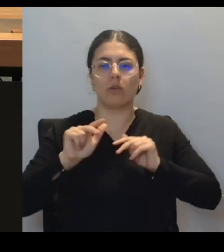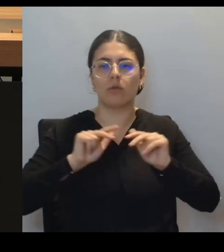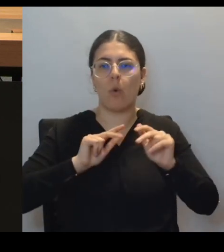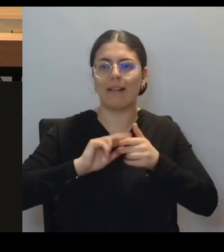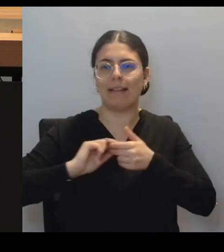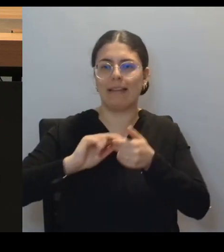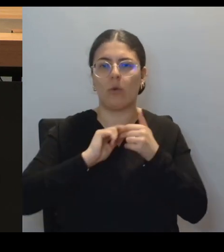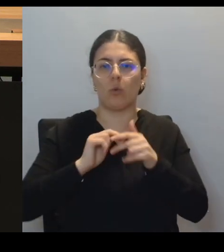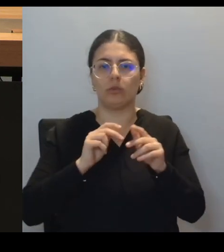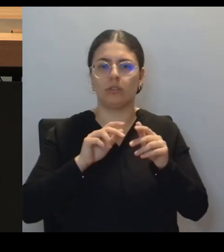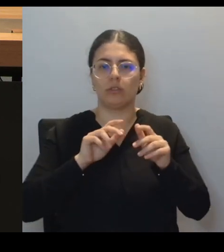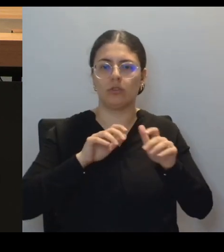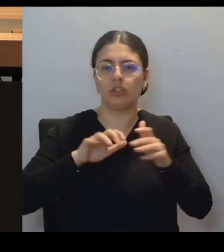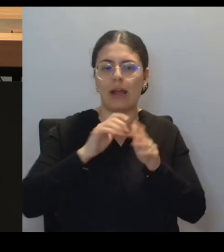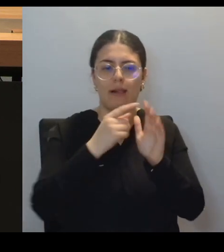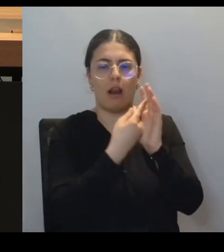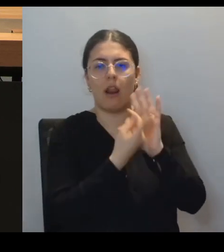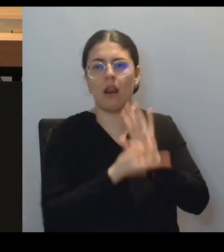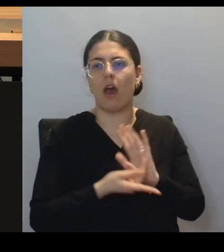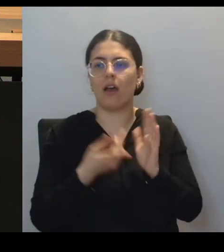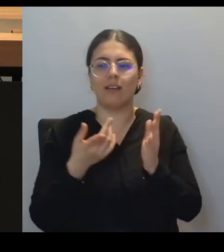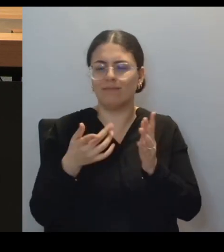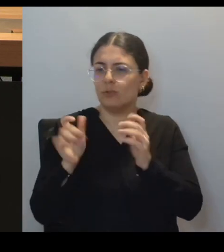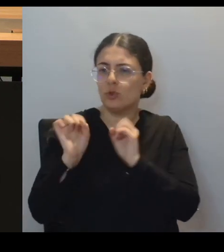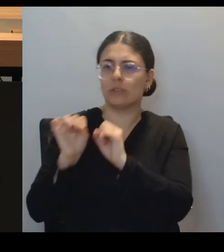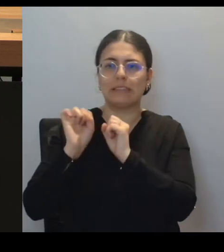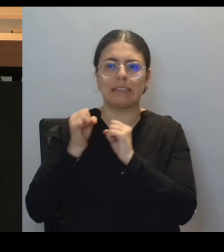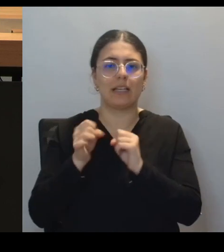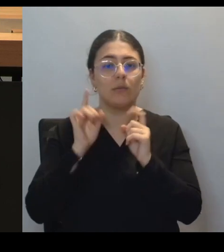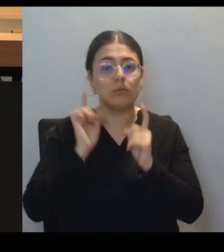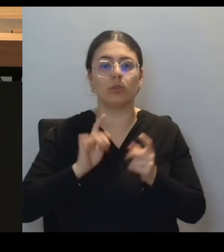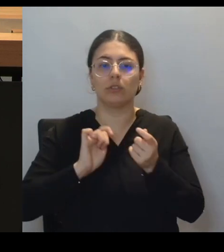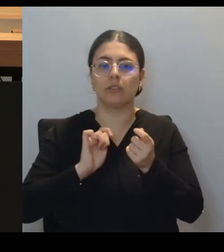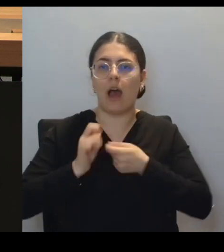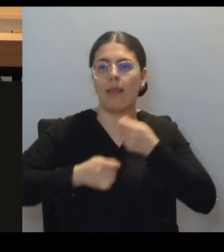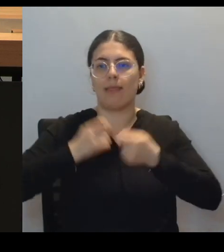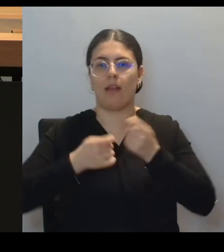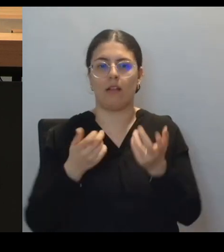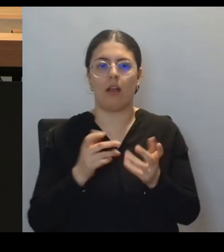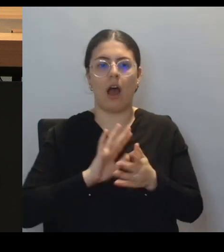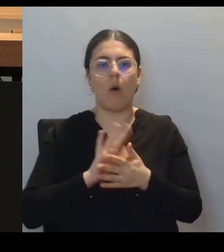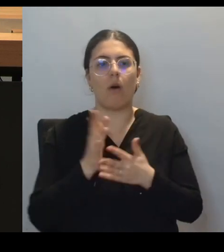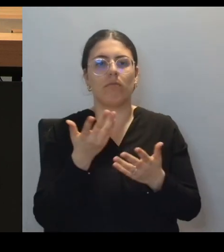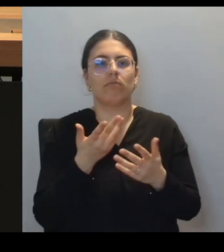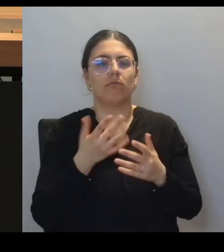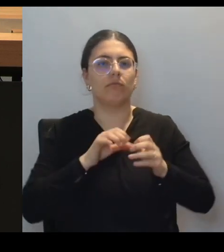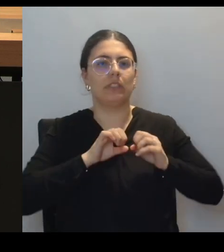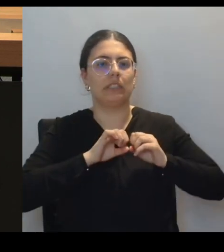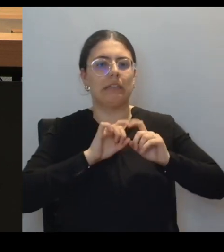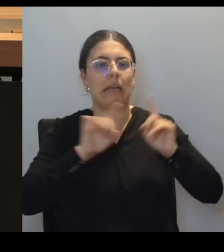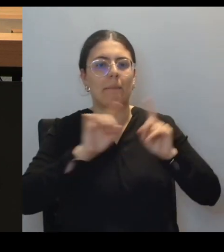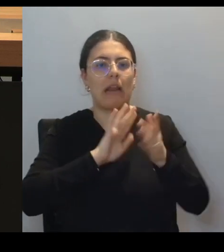Auch nicht, Themen nur medienwirksam abzuhandeln. Wieso es ihnen nicht aufgefallen, dass seit Jahren